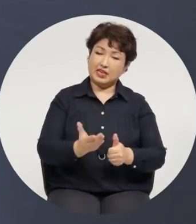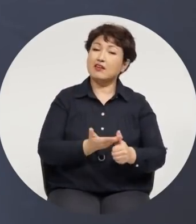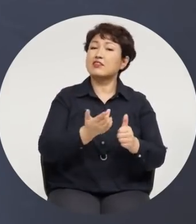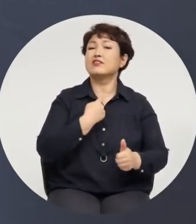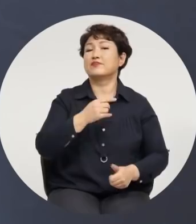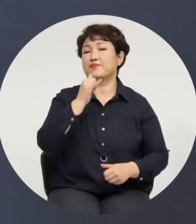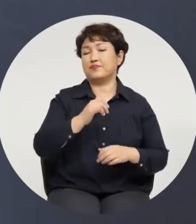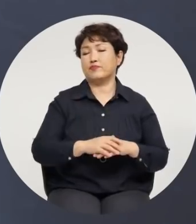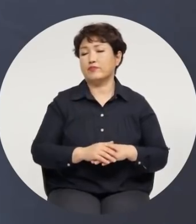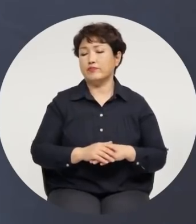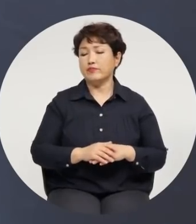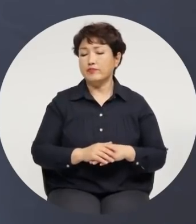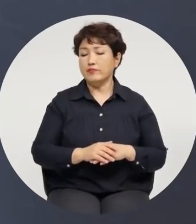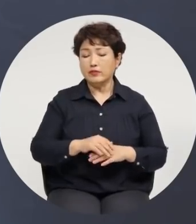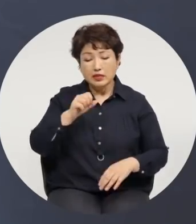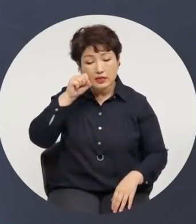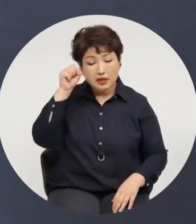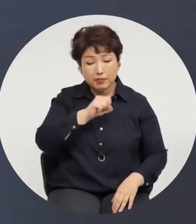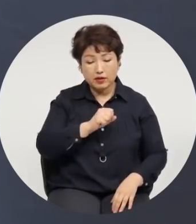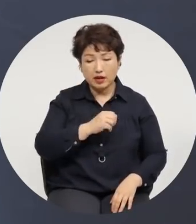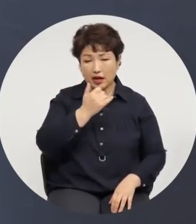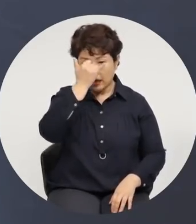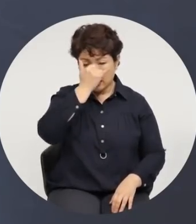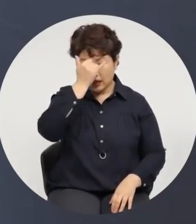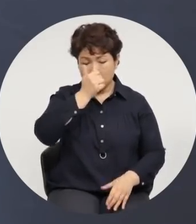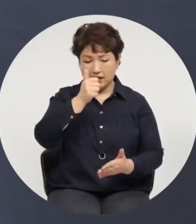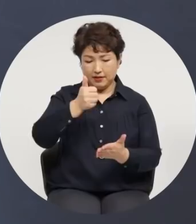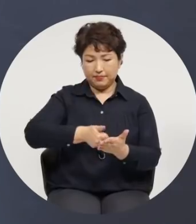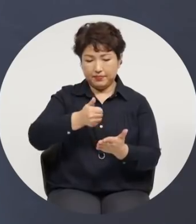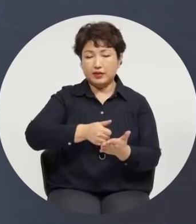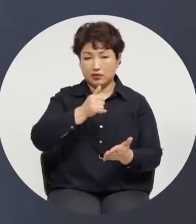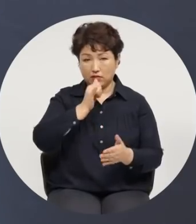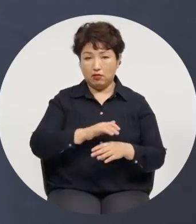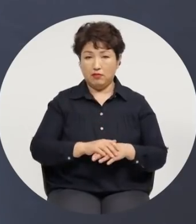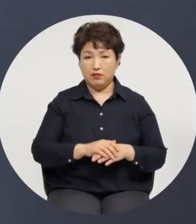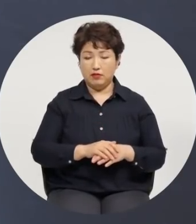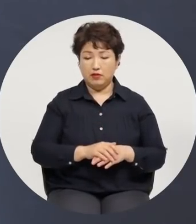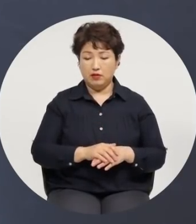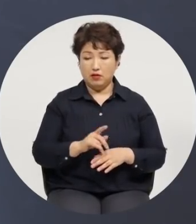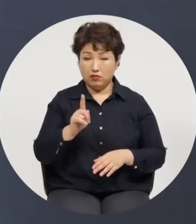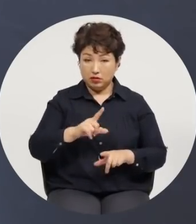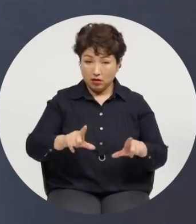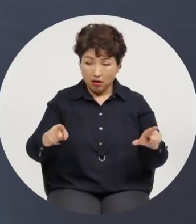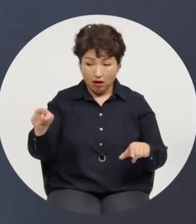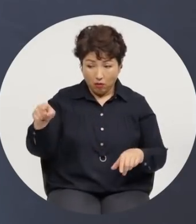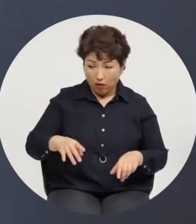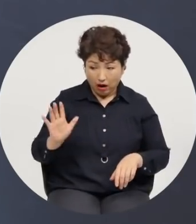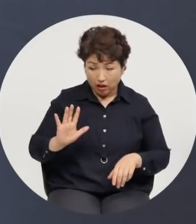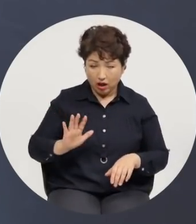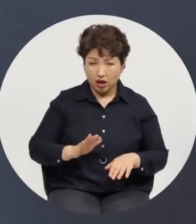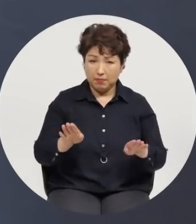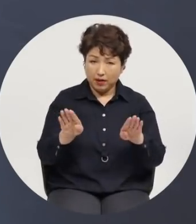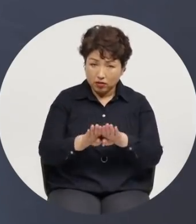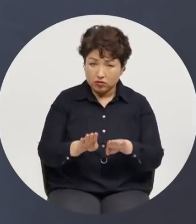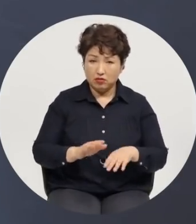절에서는 아침에 예불을 하지 않습니까? 그런데 어느 날 아이가 예불을 안 해서 "왜 예불을 안 했니?" 물으면